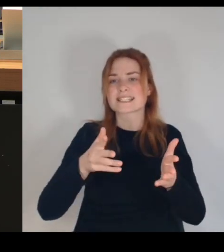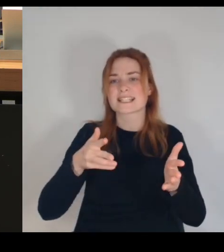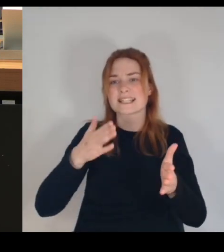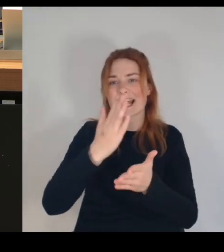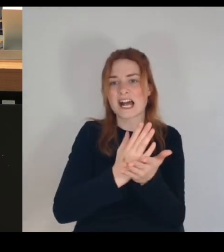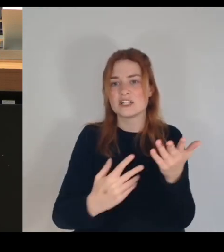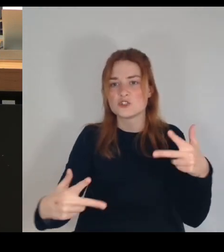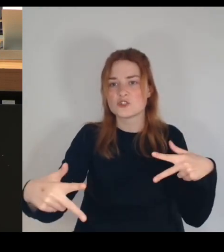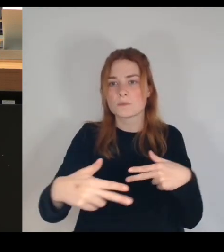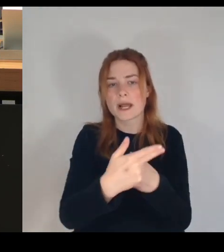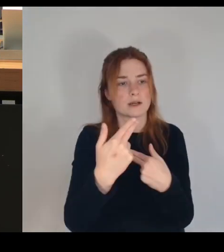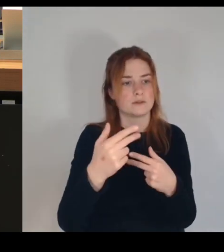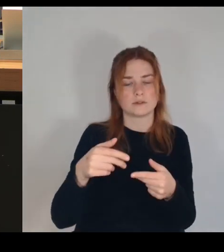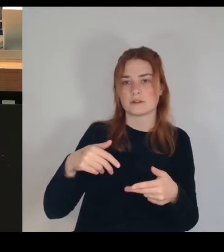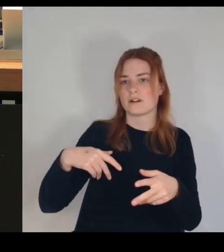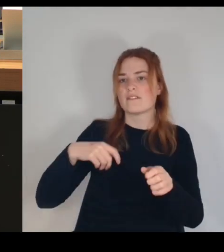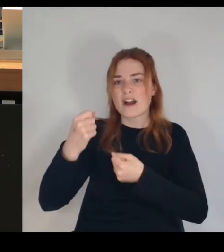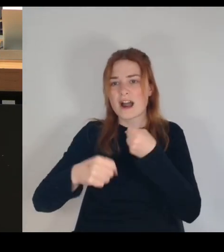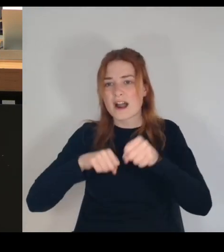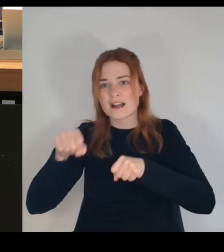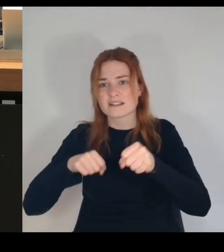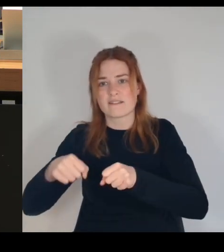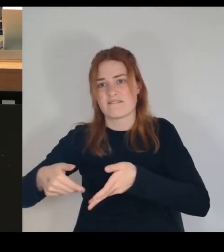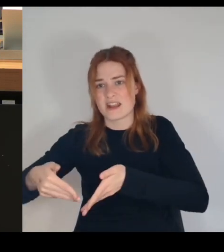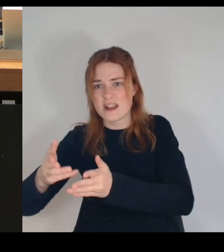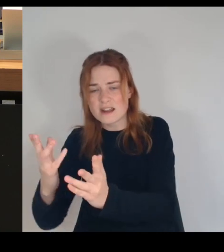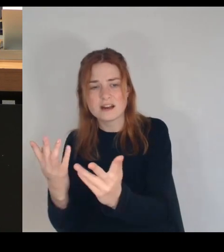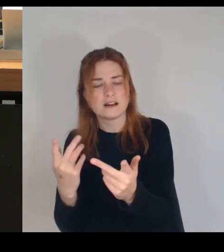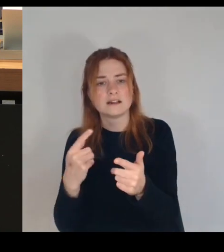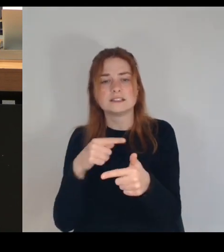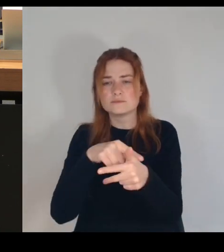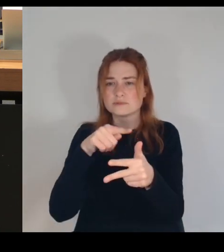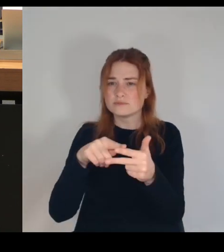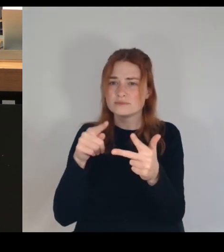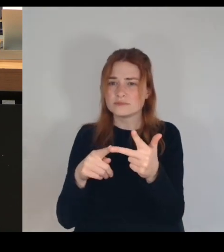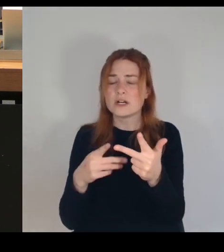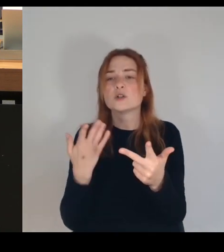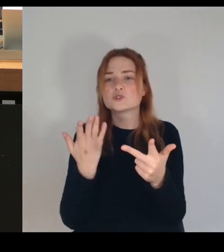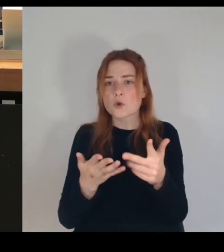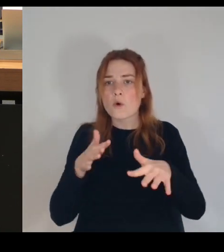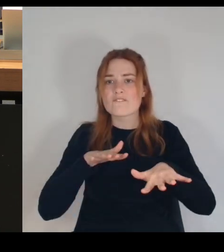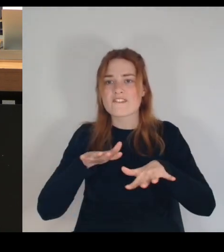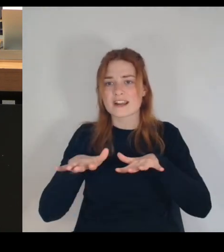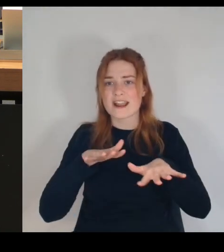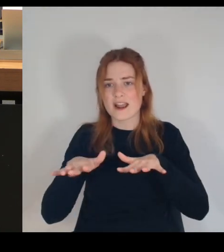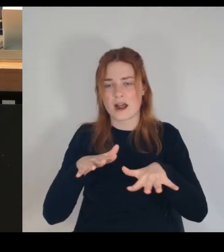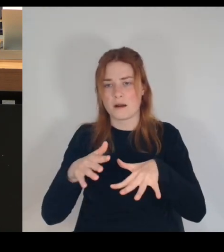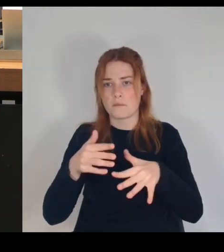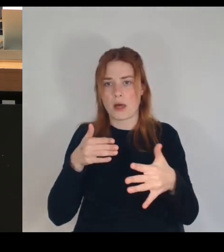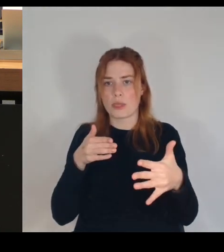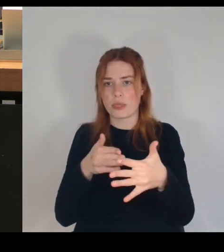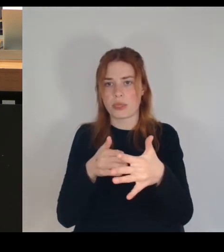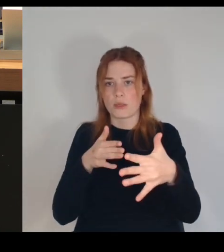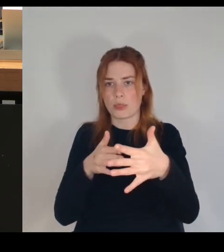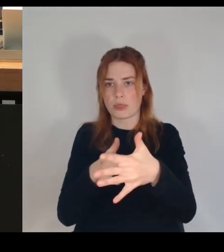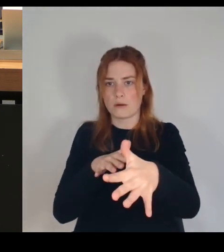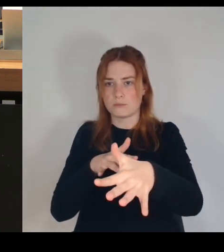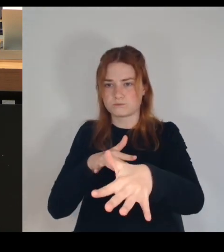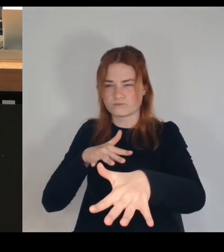Kapek den Verkehr doch verlangsamt Und wenn sie den Straßenverkehr verlangsamen, fahren auch Busse langsamer. Und wir brauchen mehr Busfahrer.